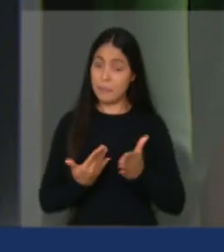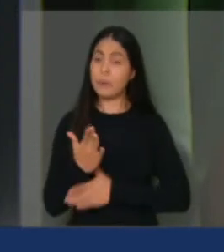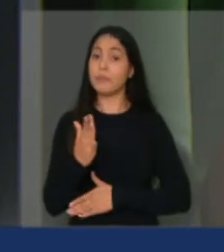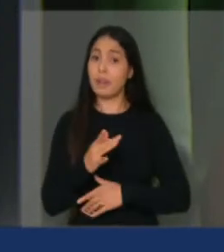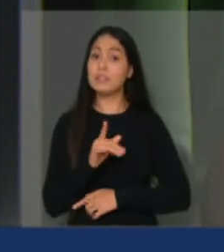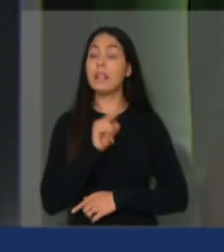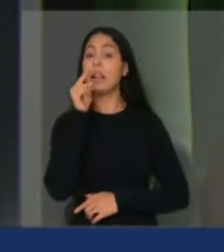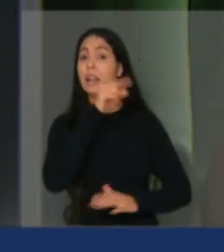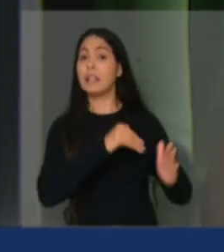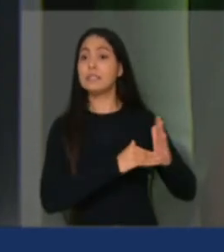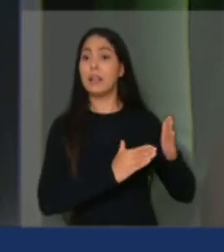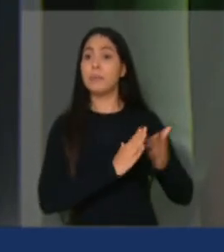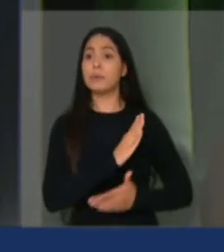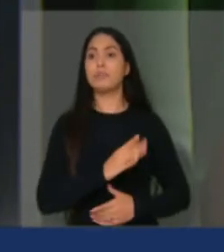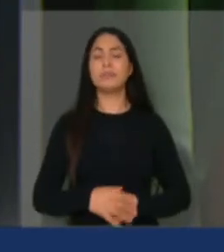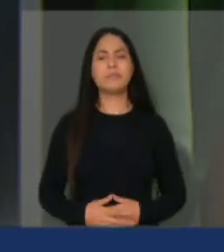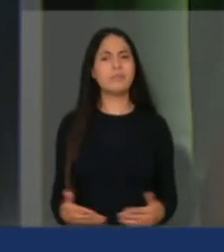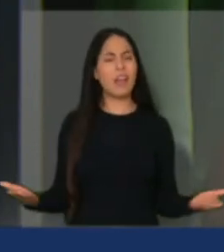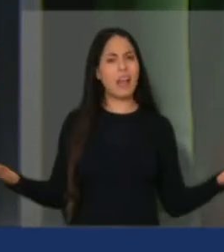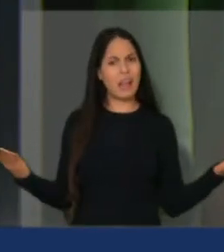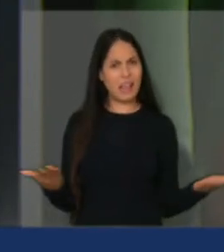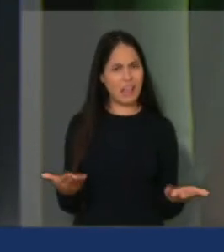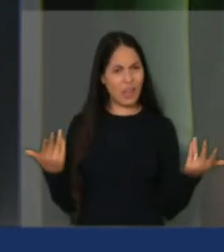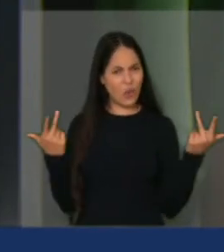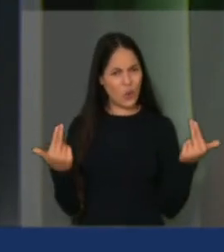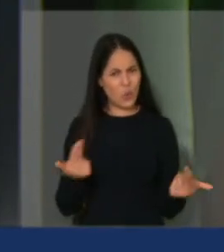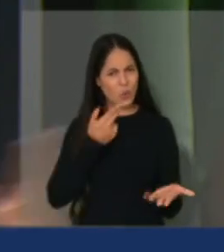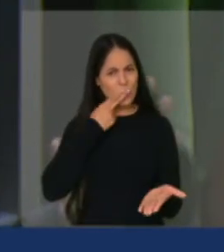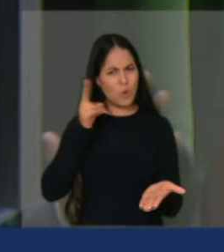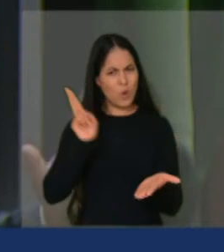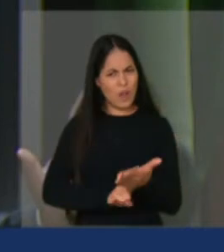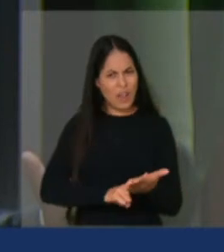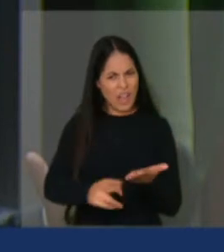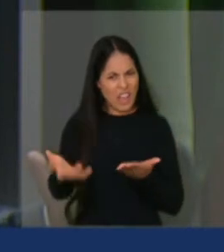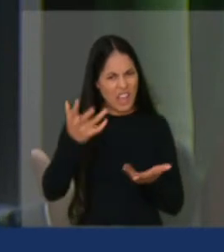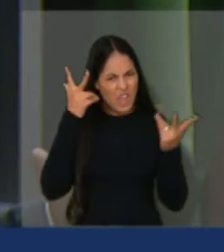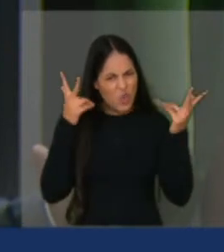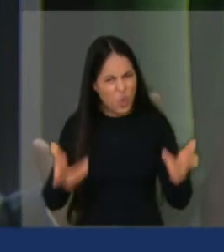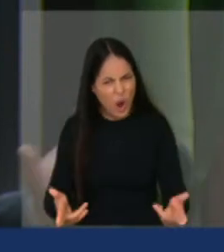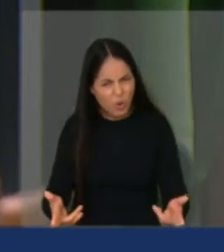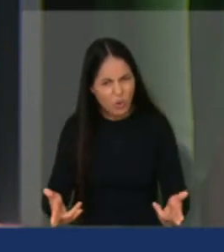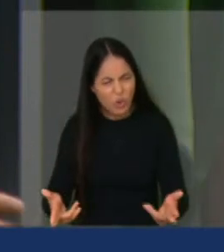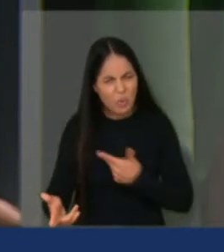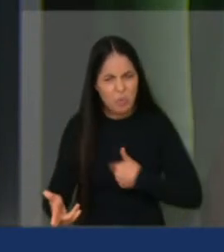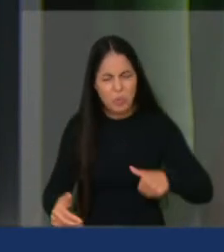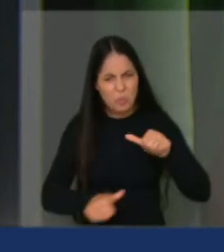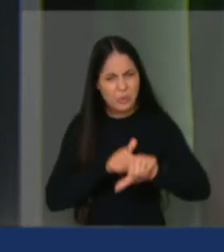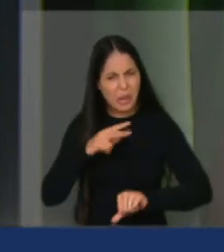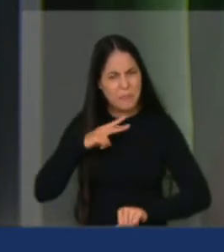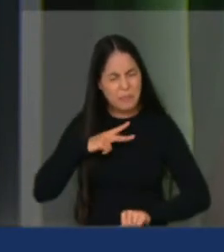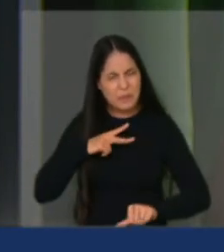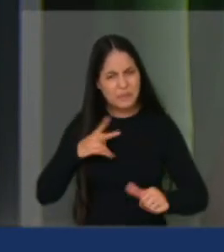CONSEGUIRAM NO SEMESTRE ANTERIOR, CONSEGUIRAM PRIVO TZ AR, E AGORA COM O CORREIO, DEPUTADO CÉLIO MOURA, QUEREM FAZER A MESMA COISA, SÓ QUE TODOS AQUI JÁ FALAVAM, QUEM